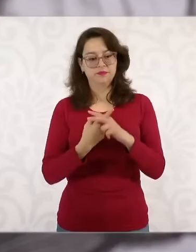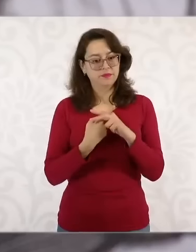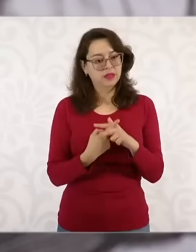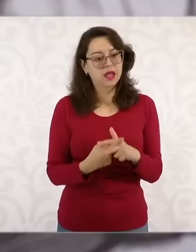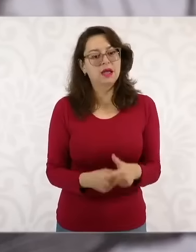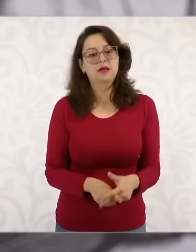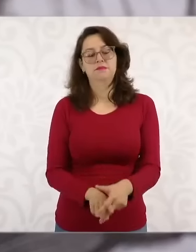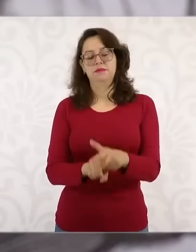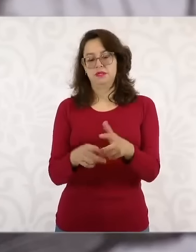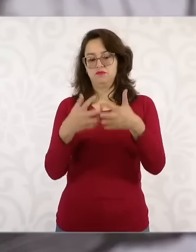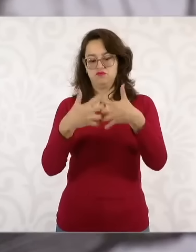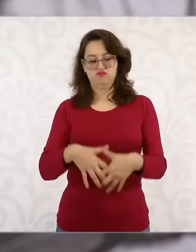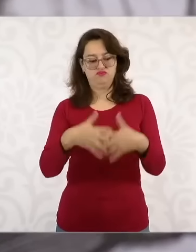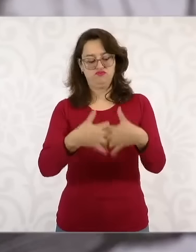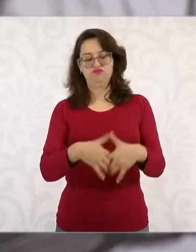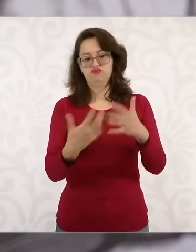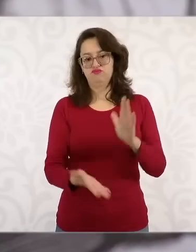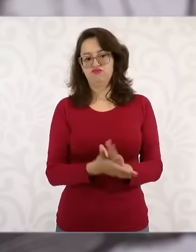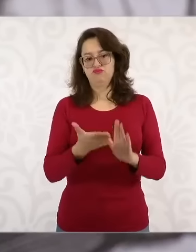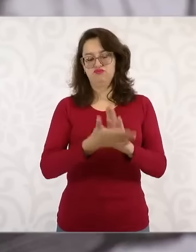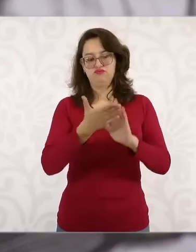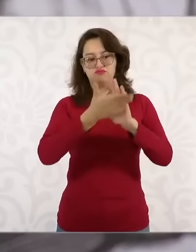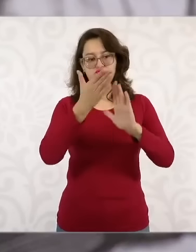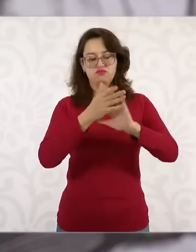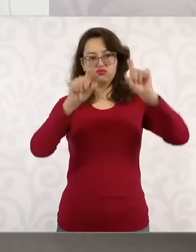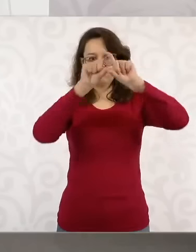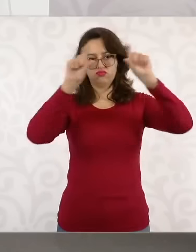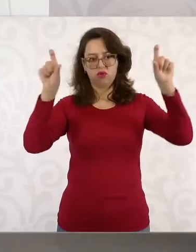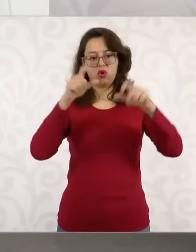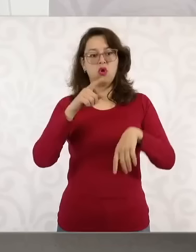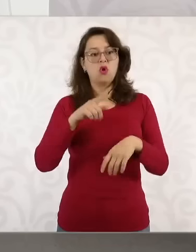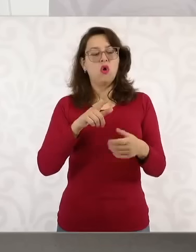central de esta administración. Está en verde en la lámina. es la central de ciclo combinado